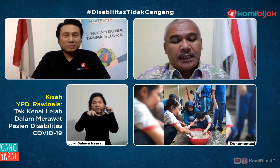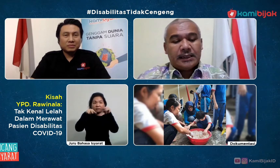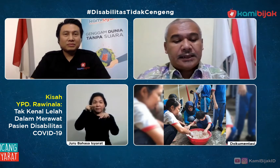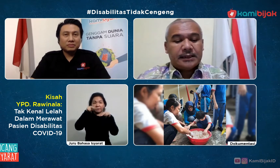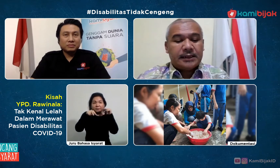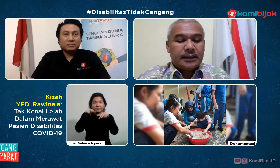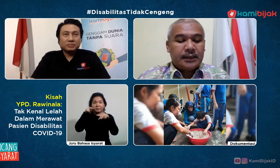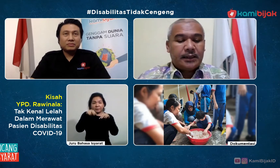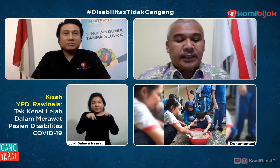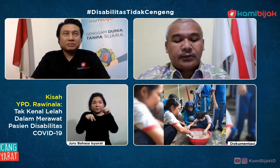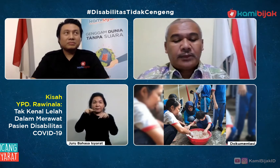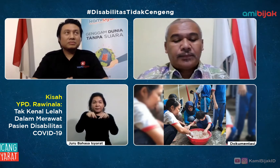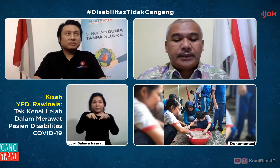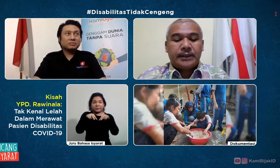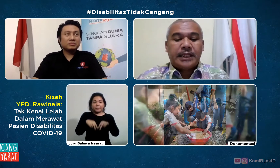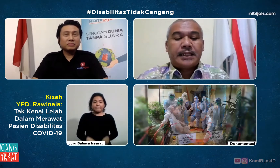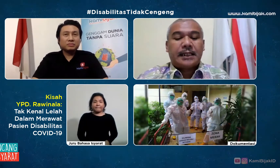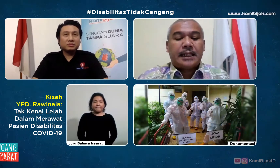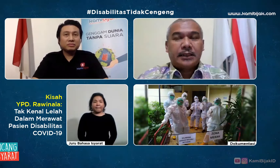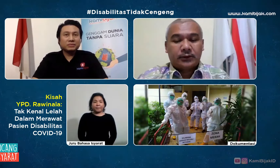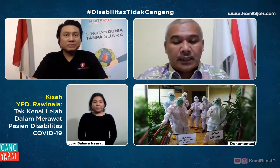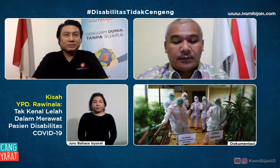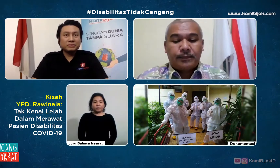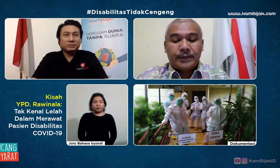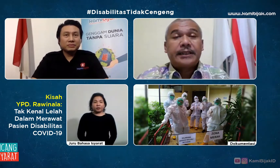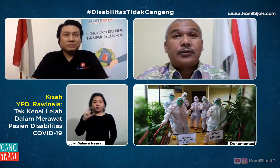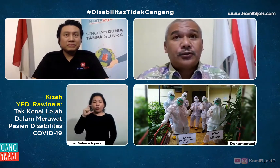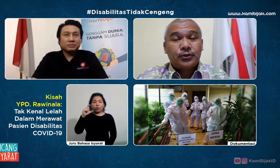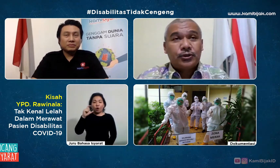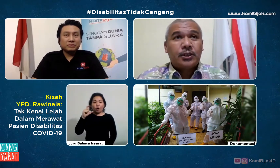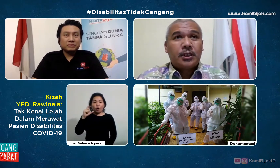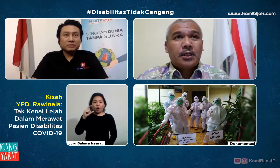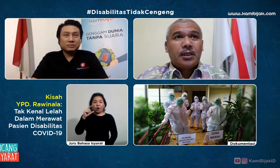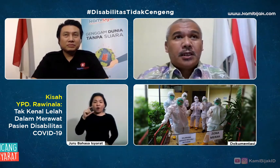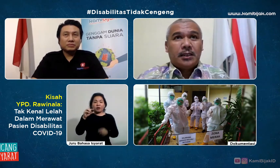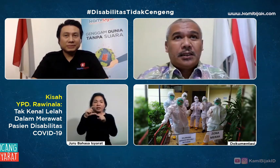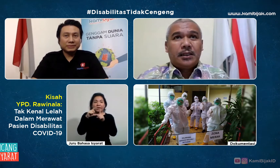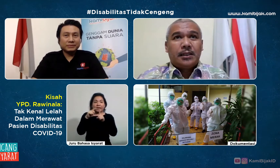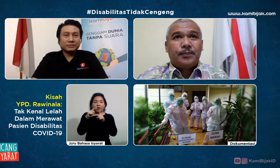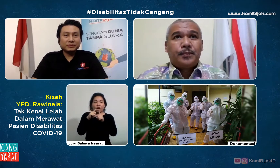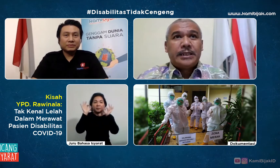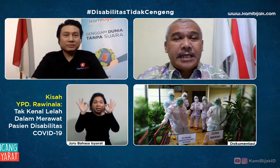misalkan saja di Direktorat Pendidikan masyarakat dan Direktorat Pendidikan khusus.